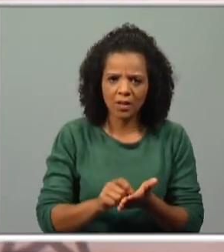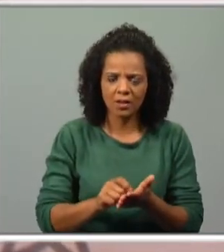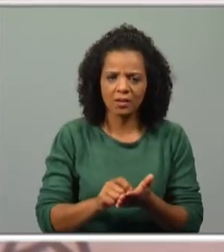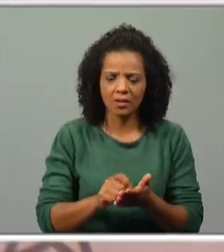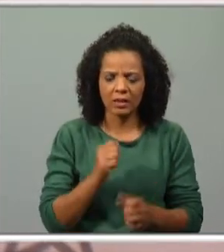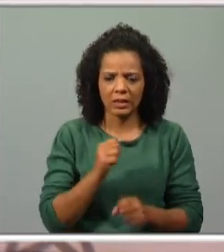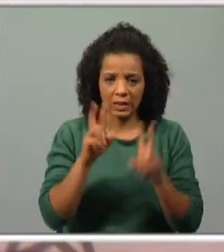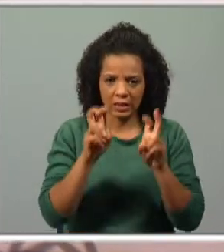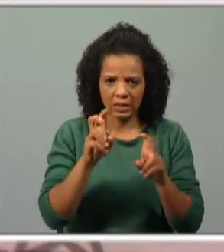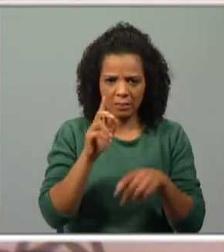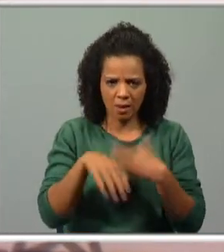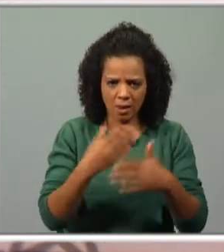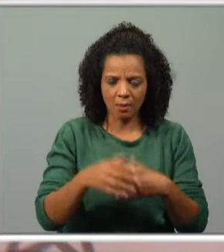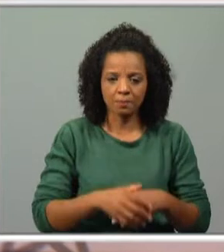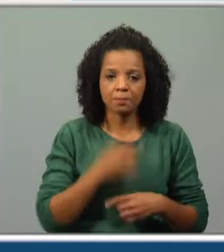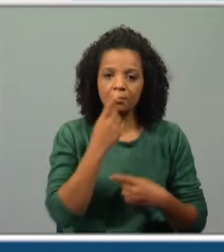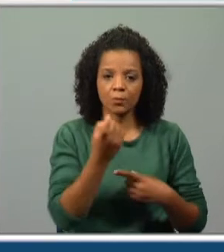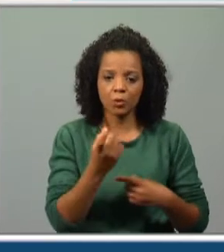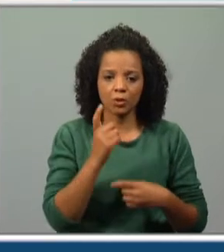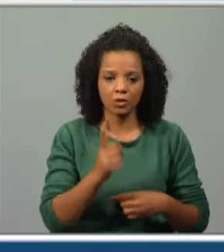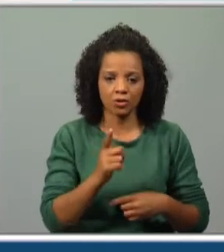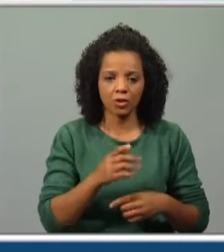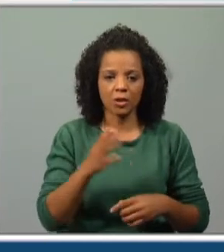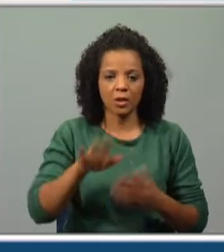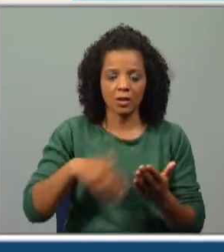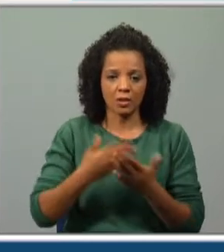sobre esta ideia então as perguntas retóricas conduzem leitor ou uma 關於這個想法所以問題修辭引導讀者或